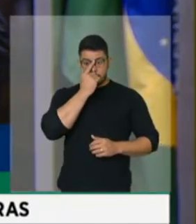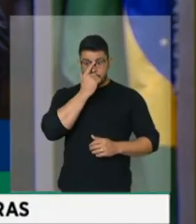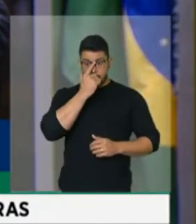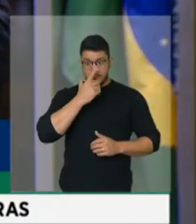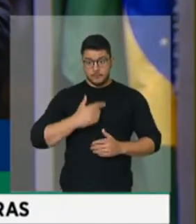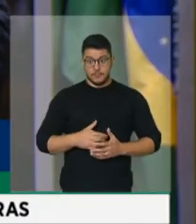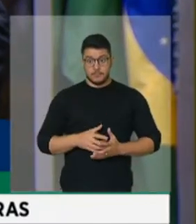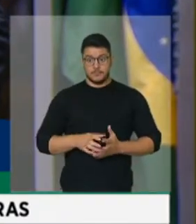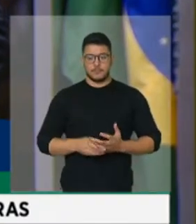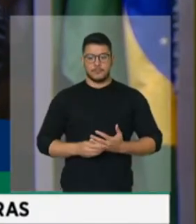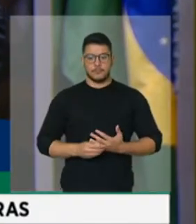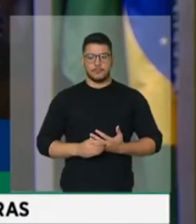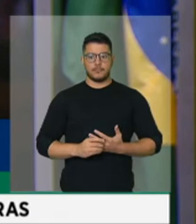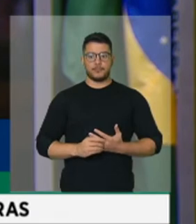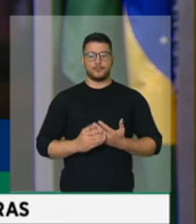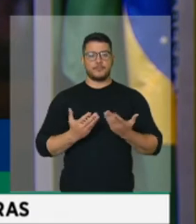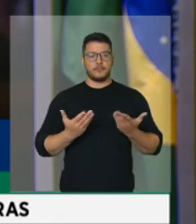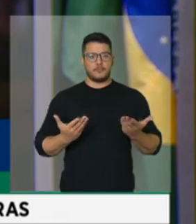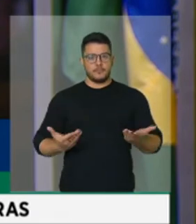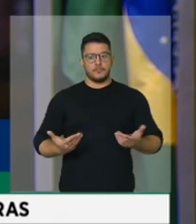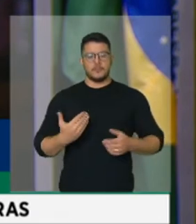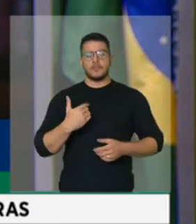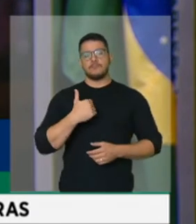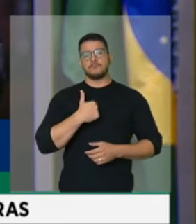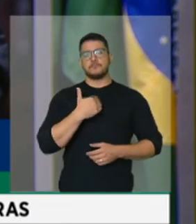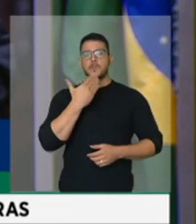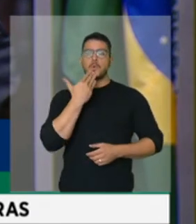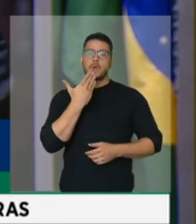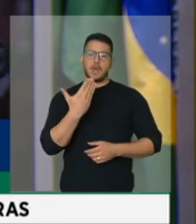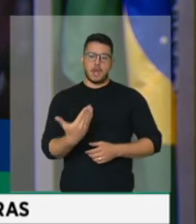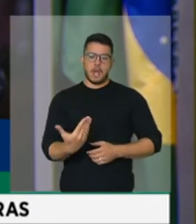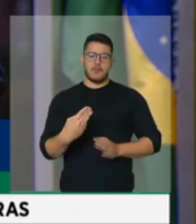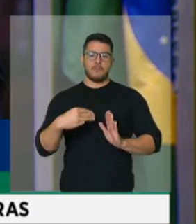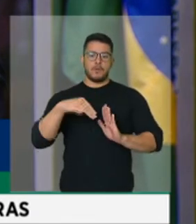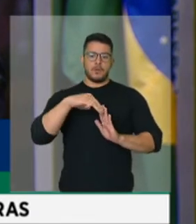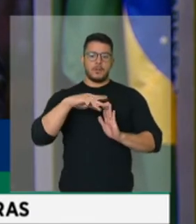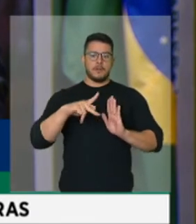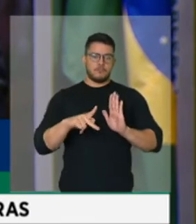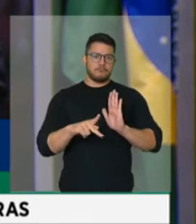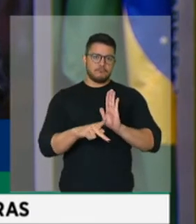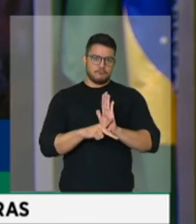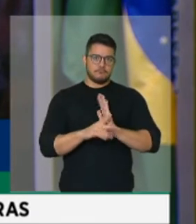É DO PARTIDO NOVO DO ESTADO DO RIO GRANDE DO SUL. [DEPUTADO]: SENHOR PRESIDENTE, SENHORAS E